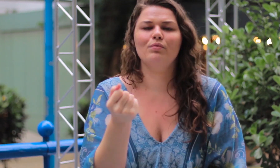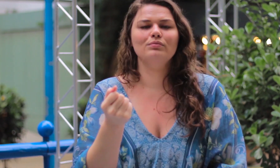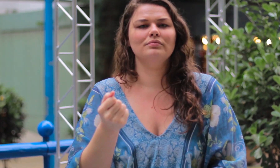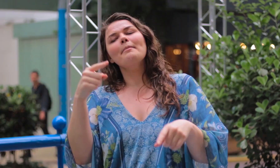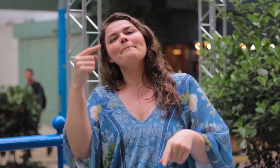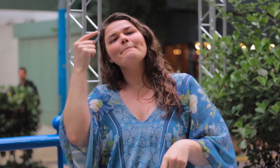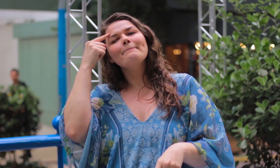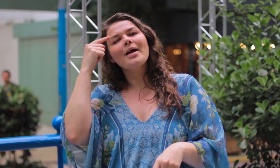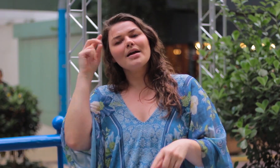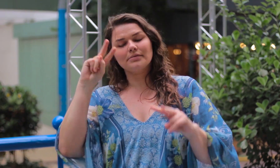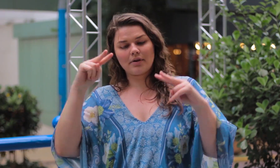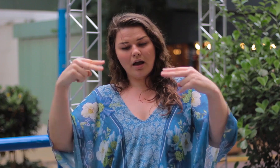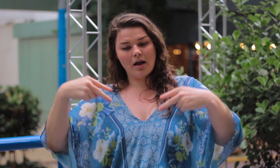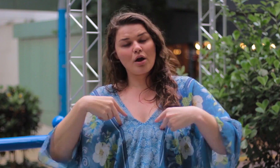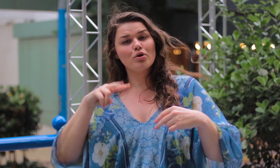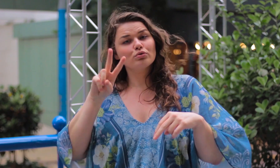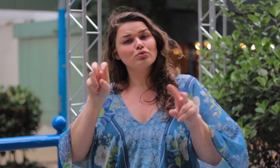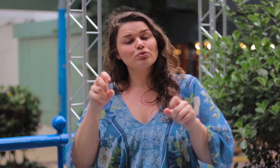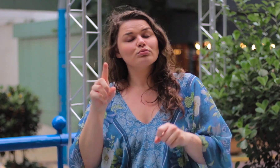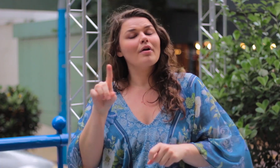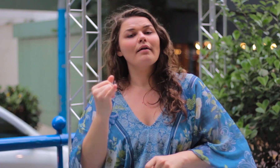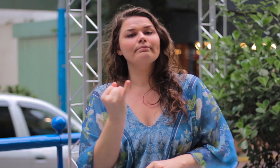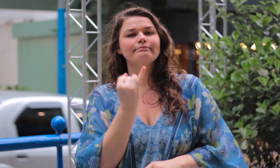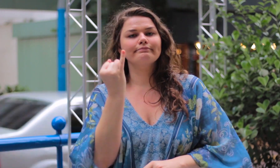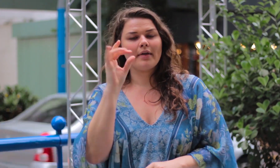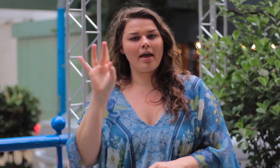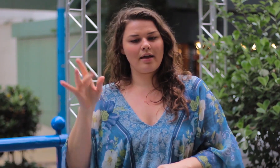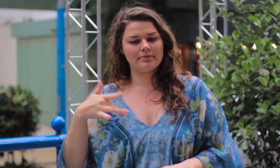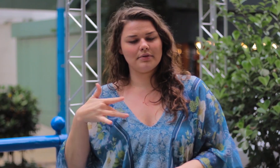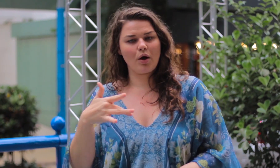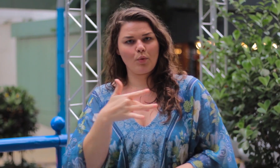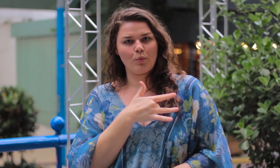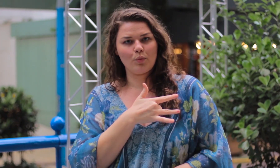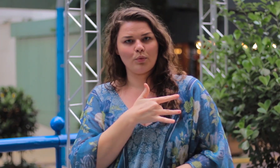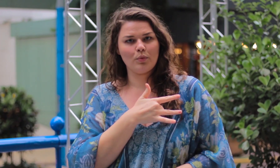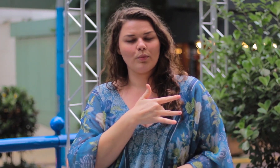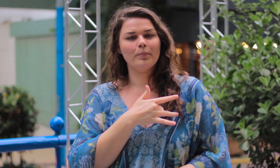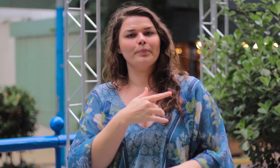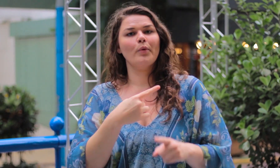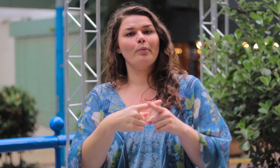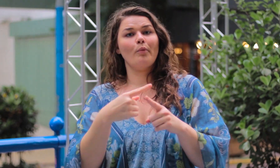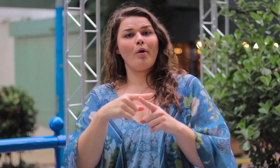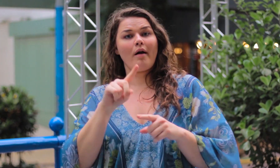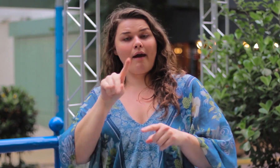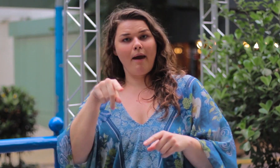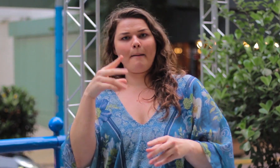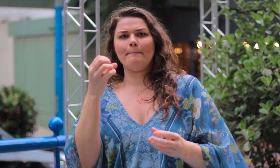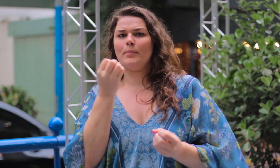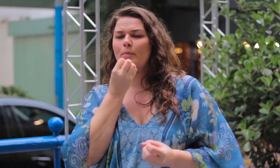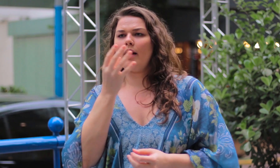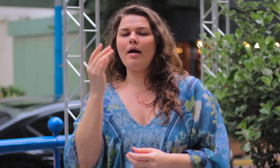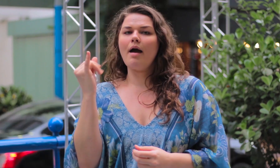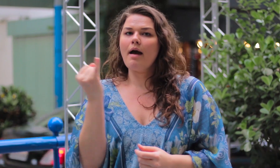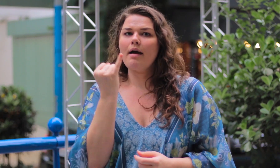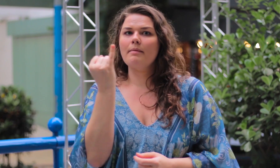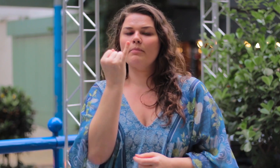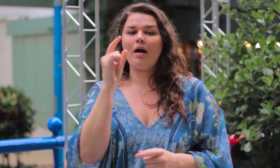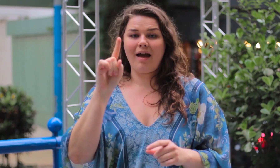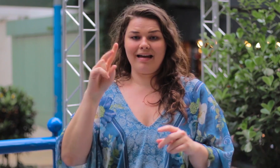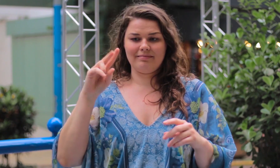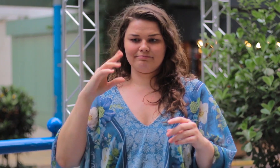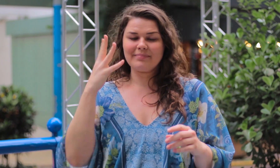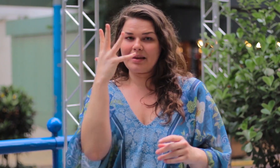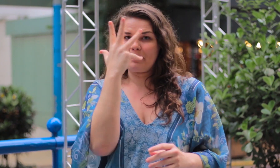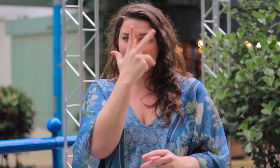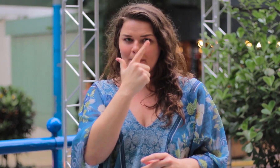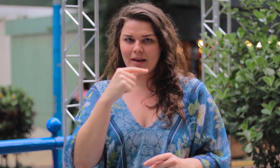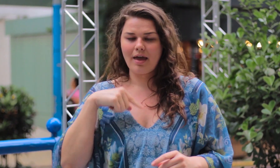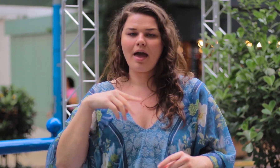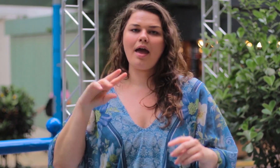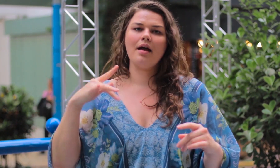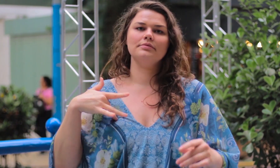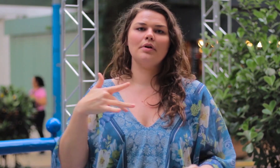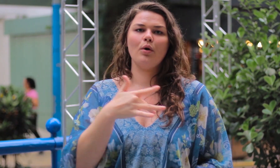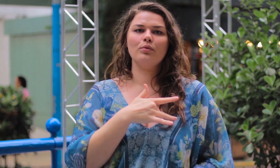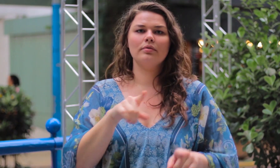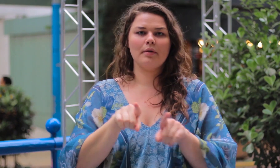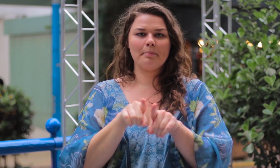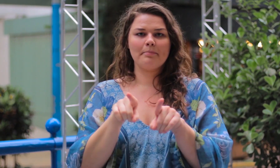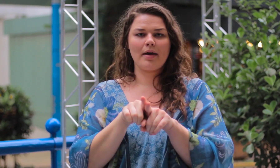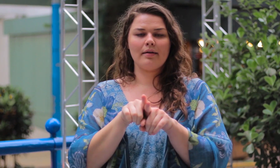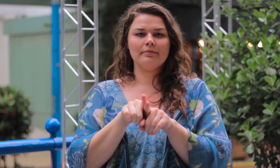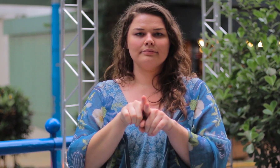Saiba que o que realmente importa é você ter saúde. Porque saúde é uma beleza também!